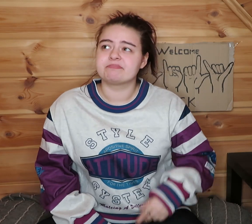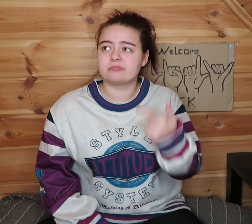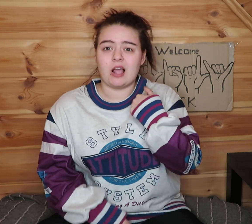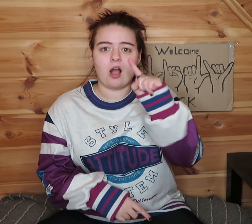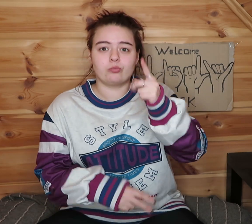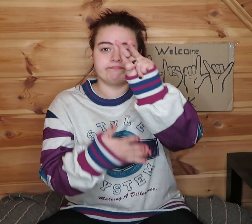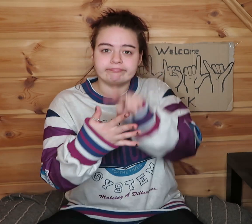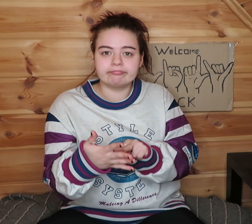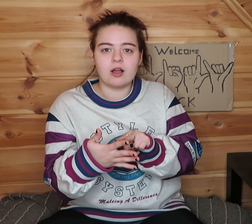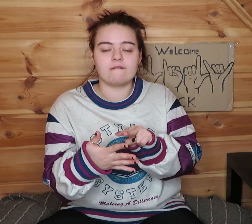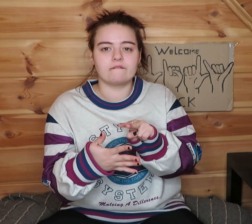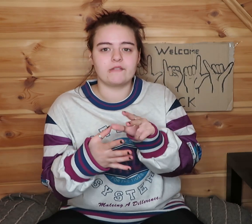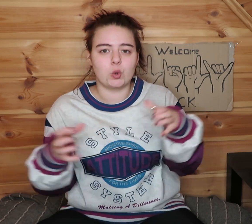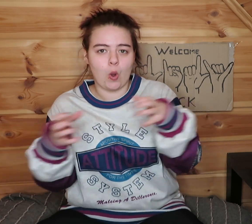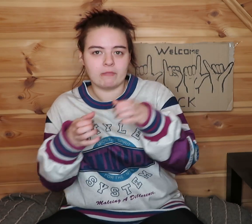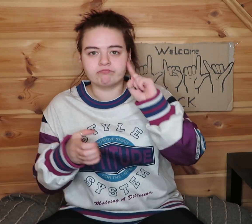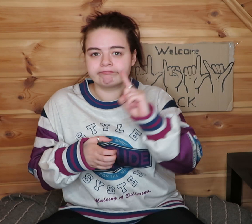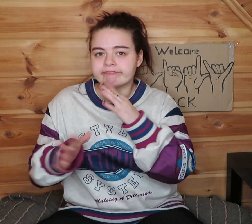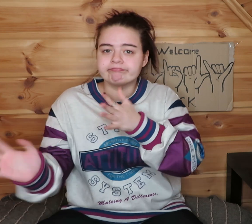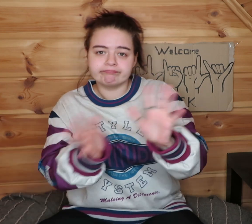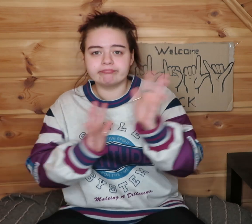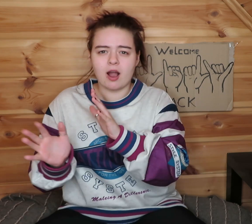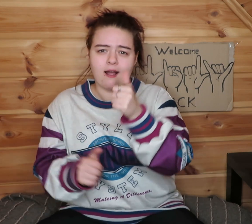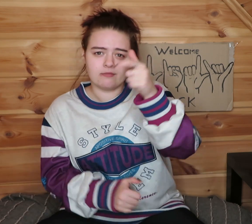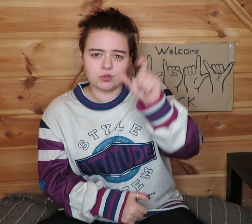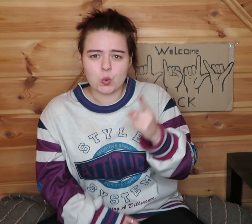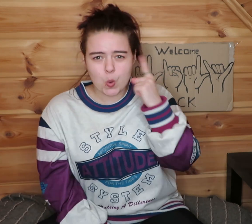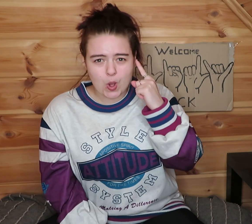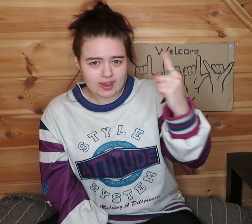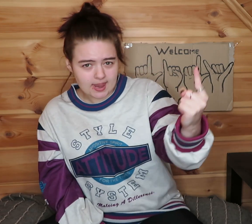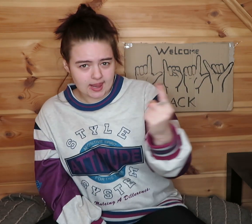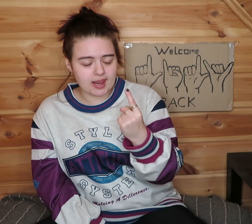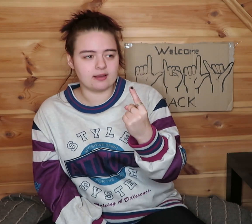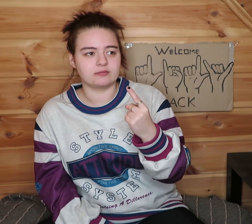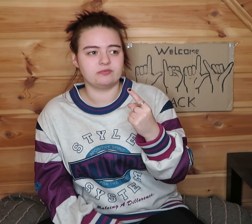Ich habe auch gelesen, dass wenn sich eine Gruppe von Gehörlosen unterhalten und ein Hörender dazustößt.